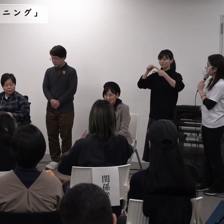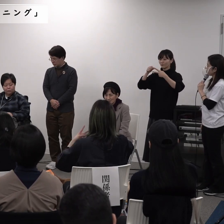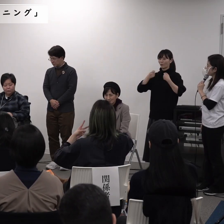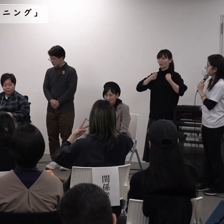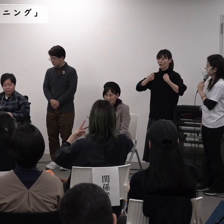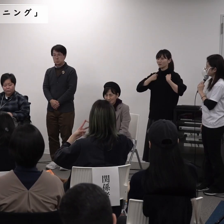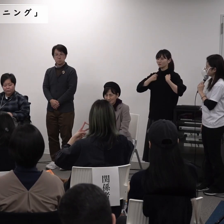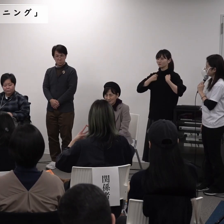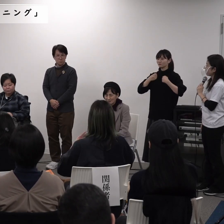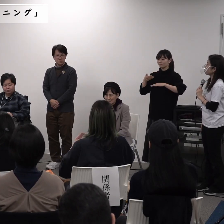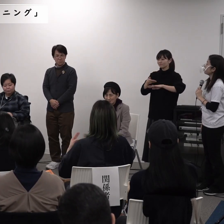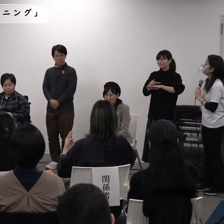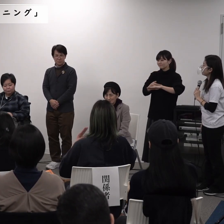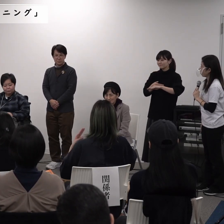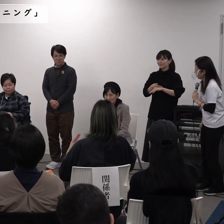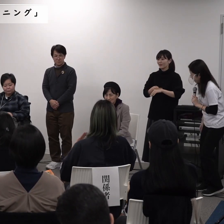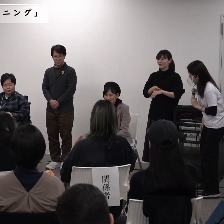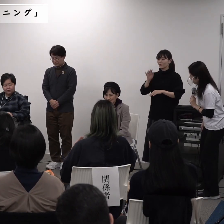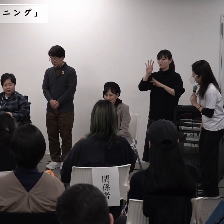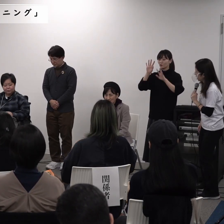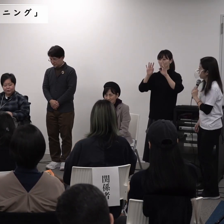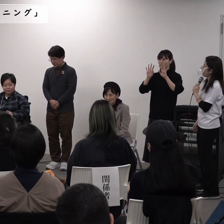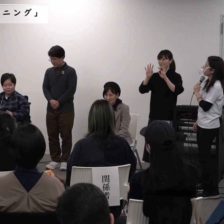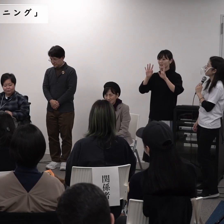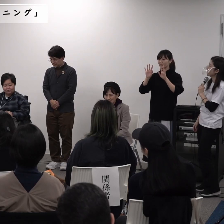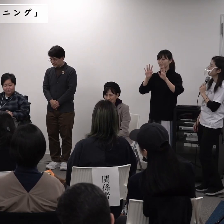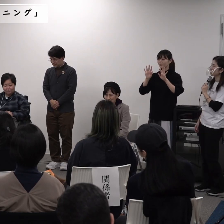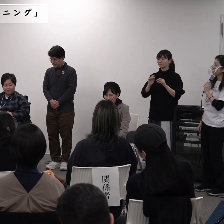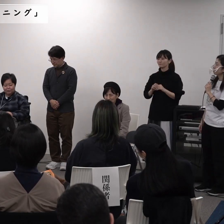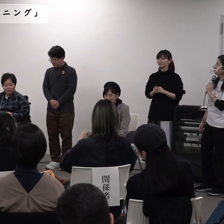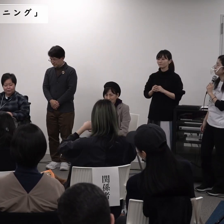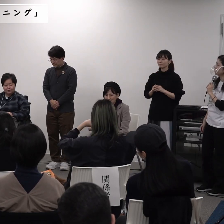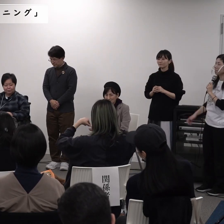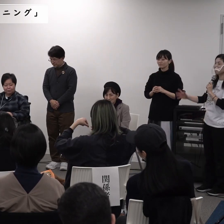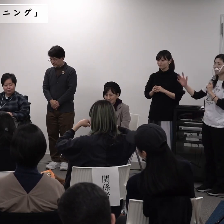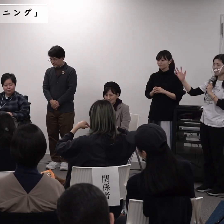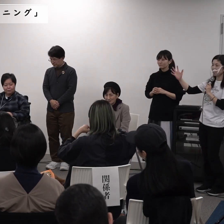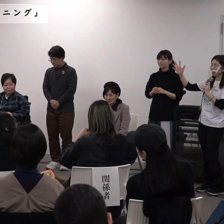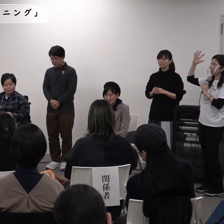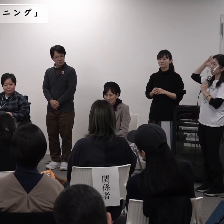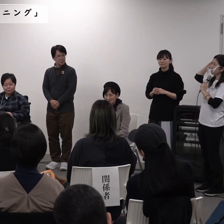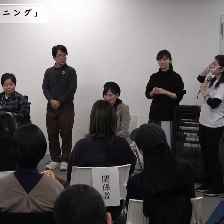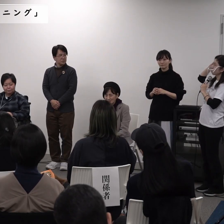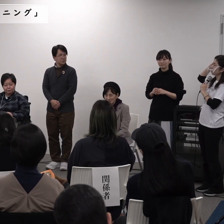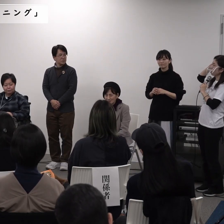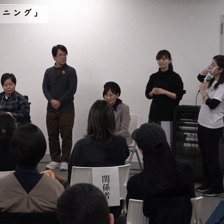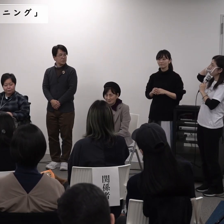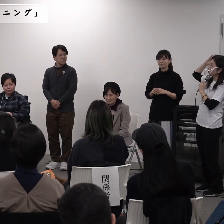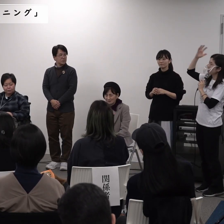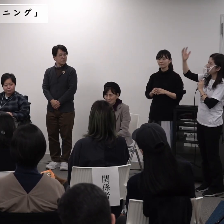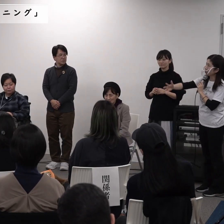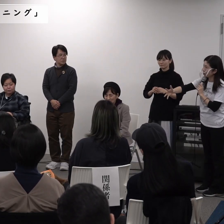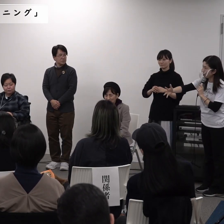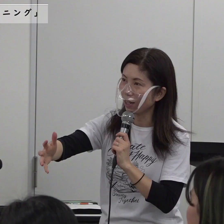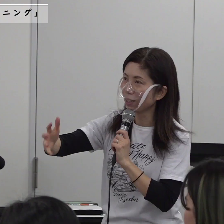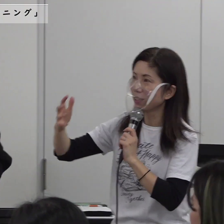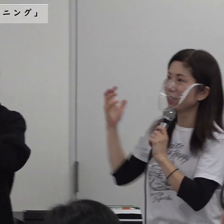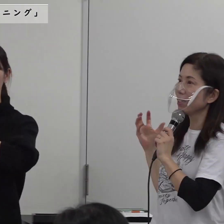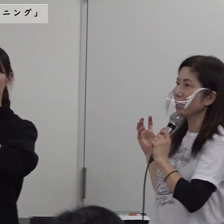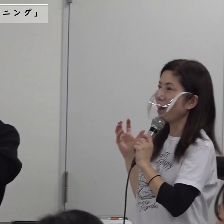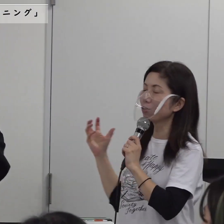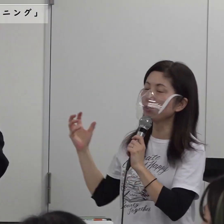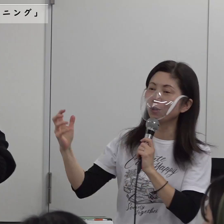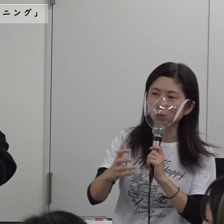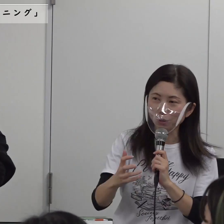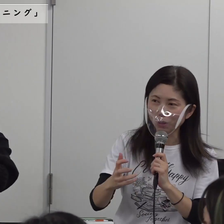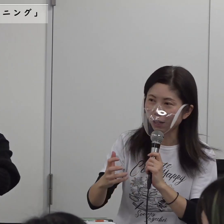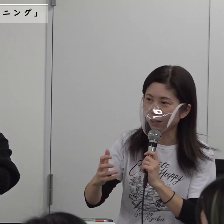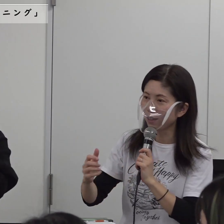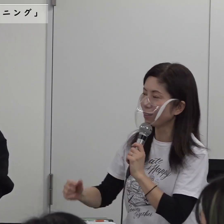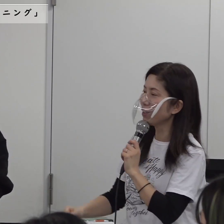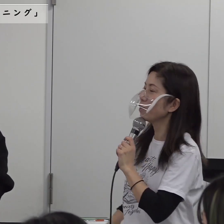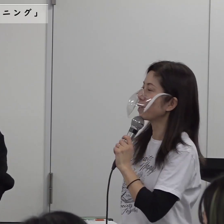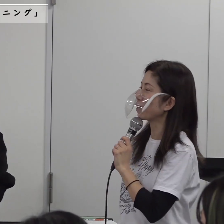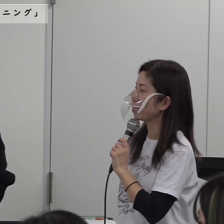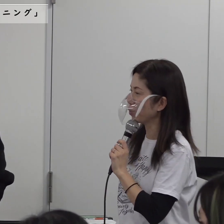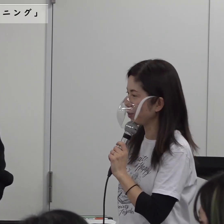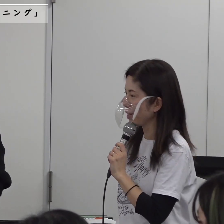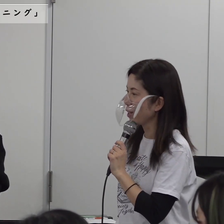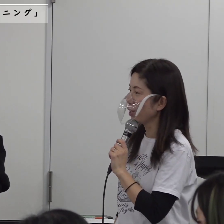まずトレーニング、指のトレーニングで、可動域と握力とかないわけですよね